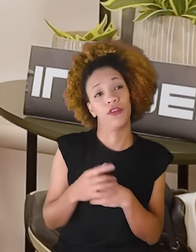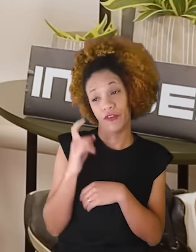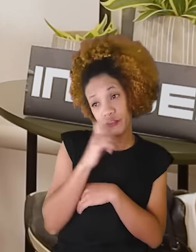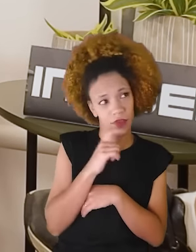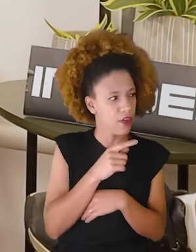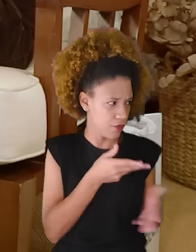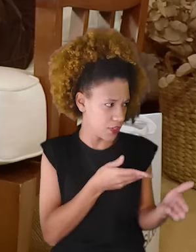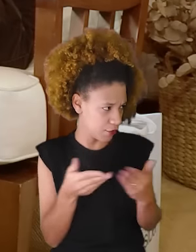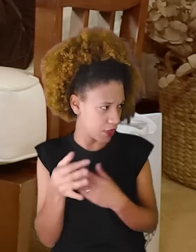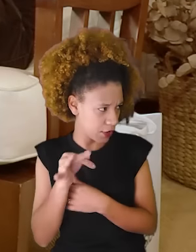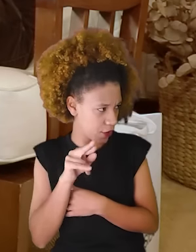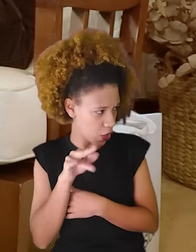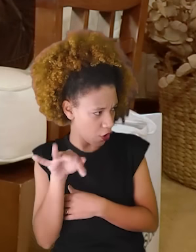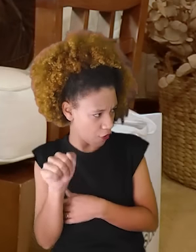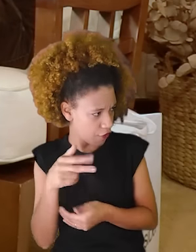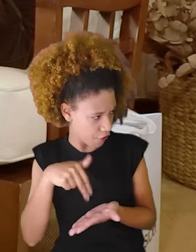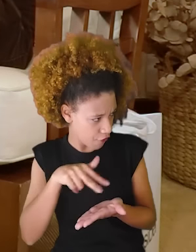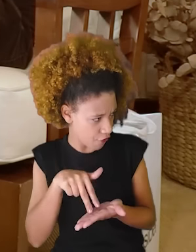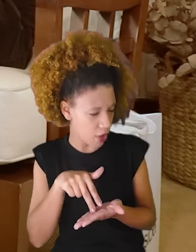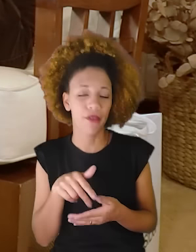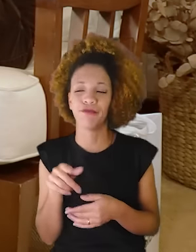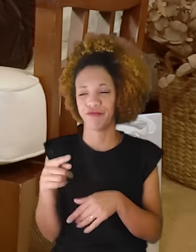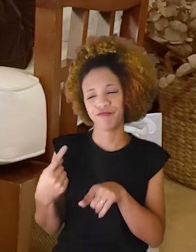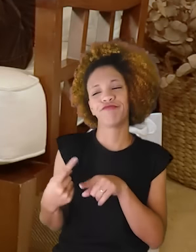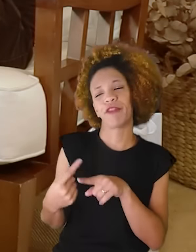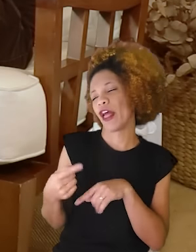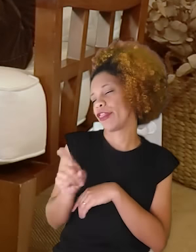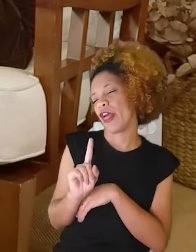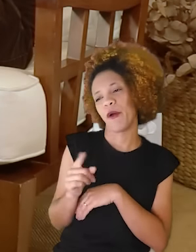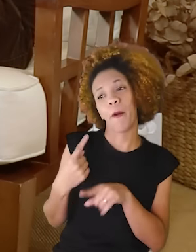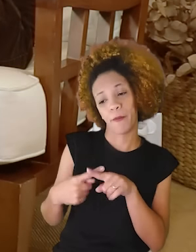ru Você foi na farofa não fui não foi por causa disso foi por causa disso que ela não me chamou